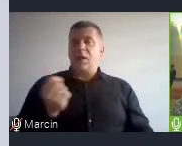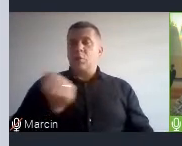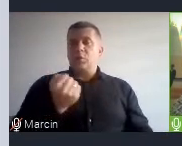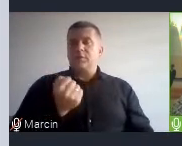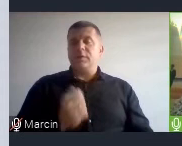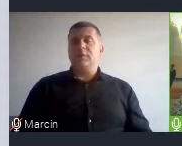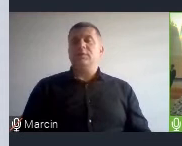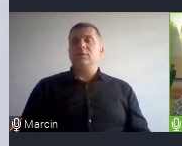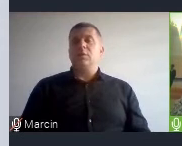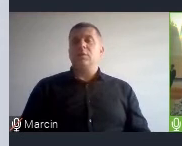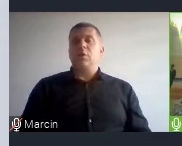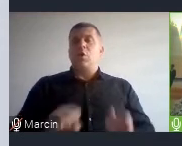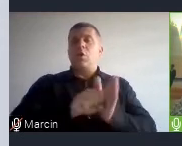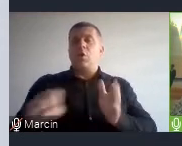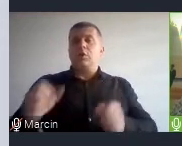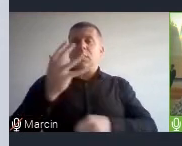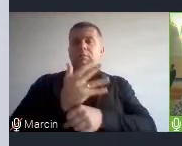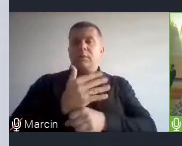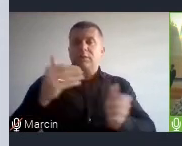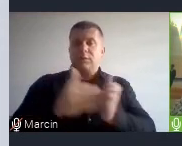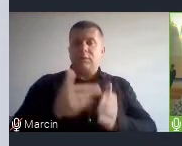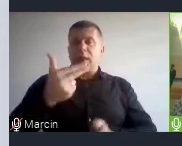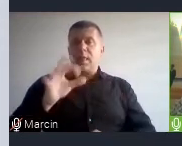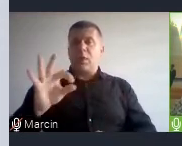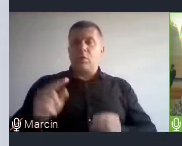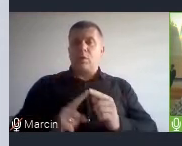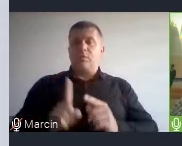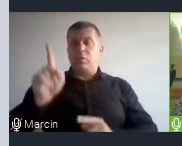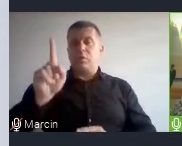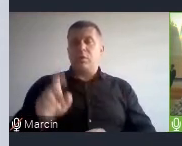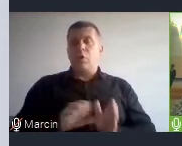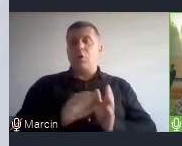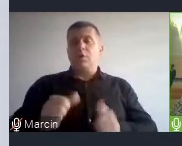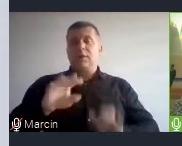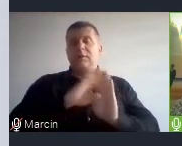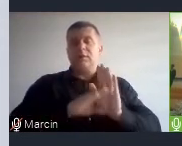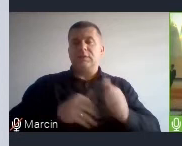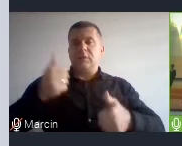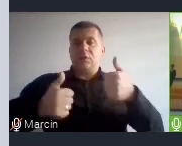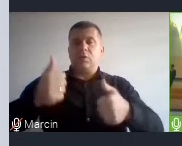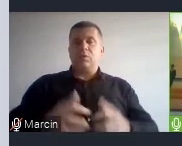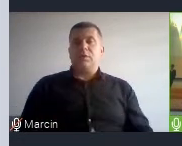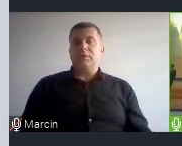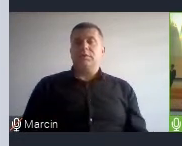będą nas interesowały od 50 000 netto w górę, czyli od zasady konkurencyjności.